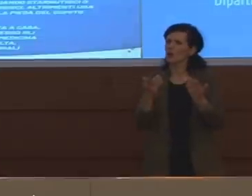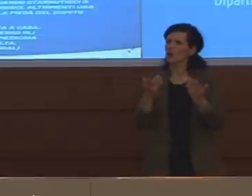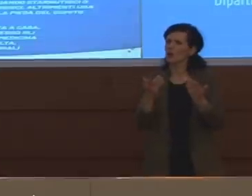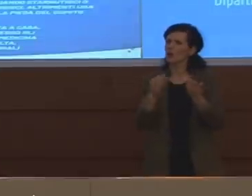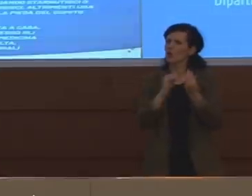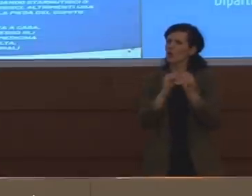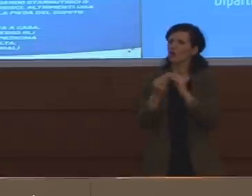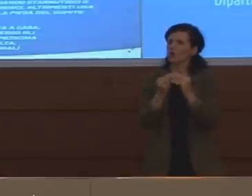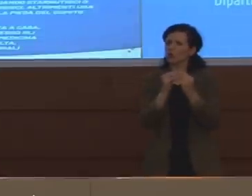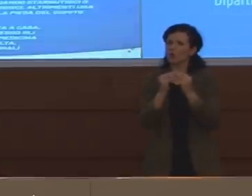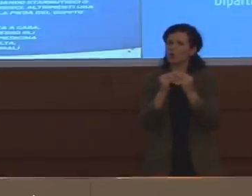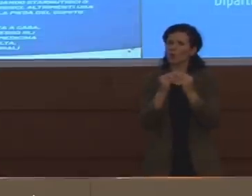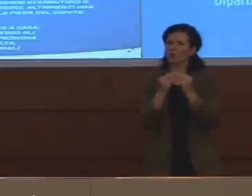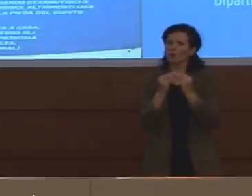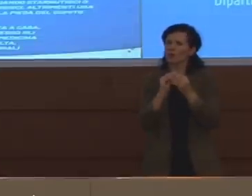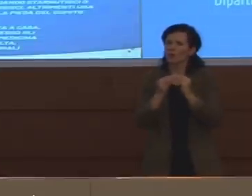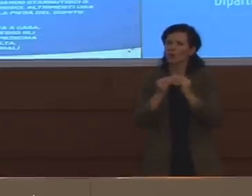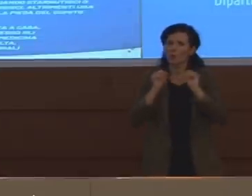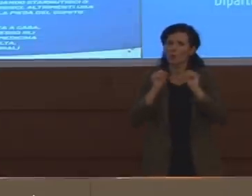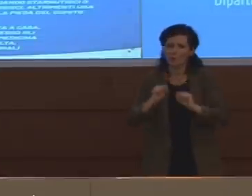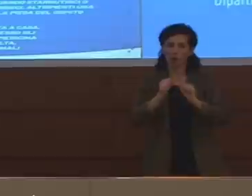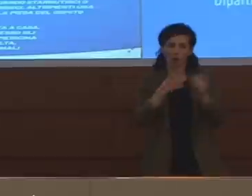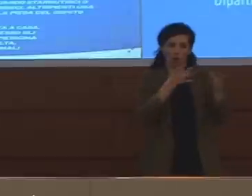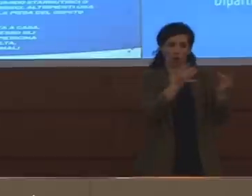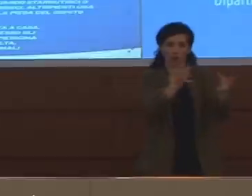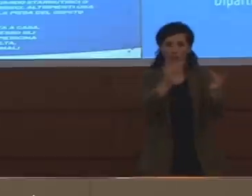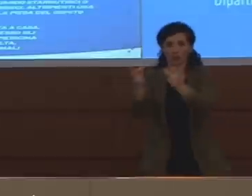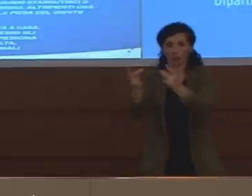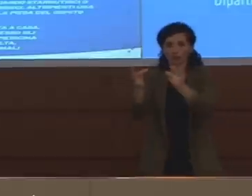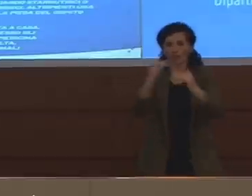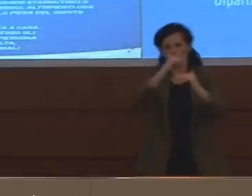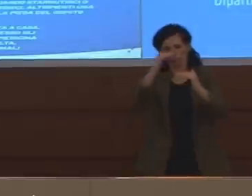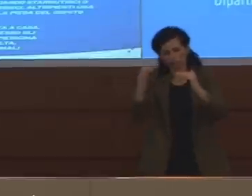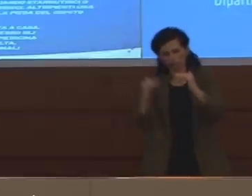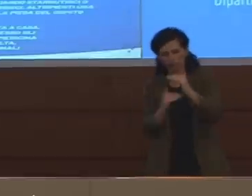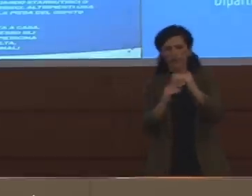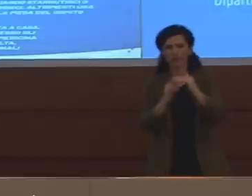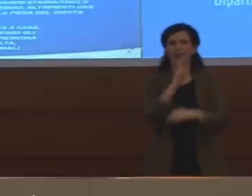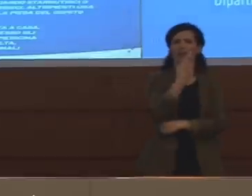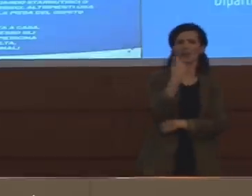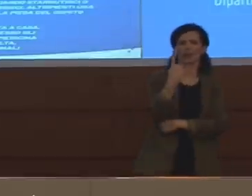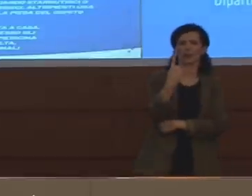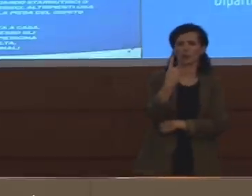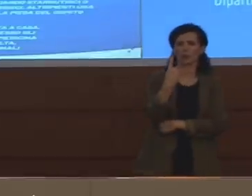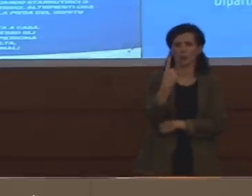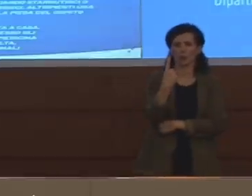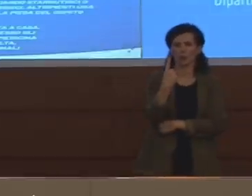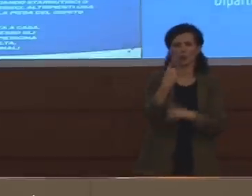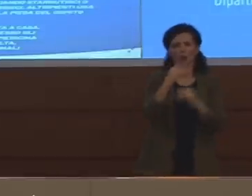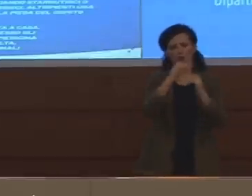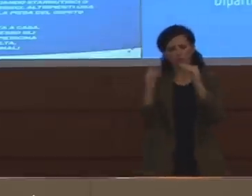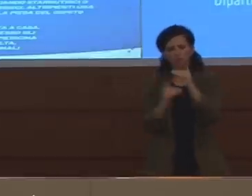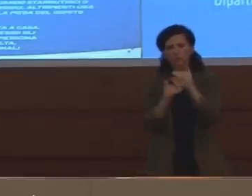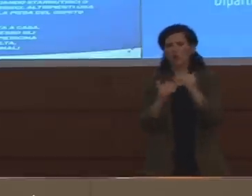di contagiosità portarlo da R-1 verso R-0? Cioè, cosa manca per centrare questo